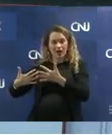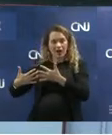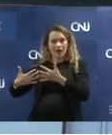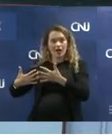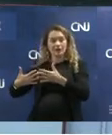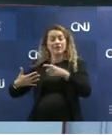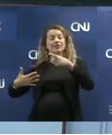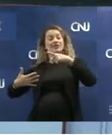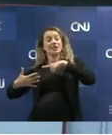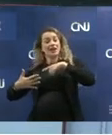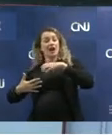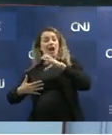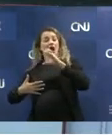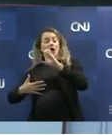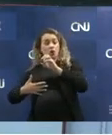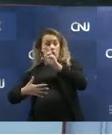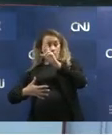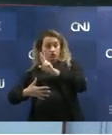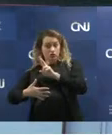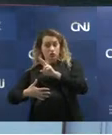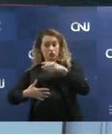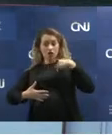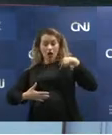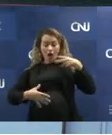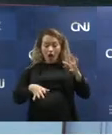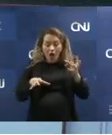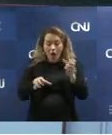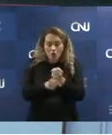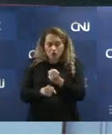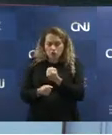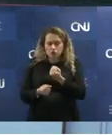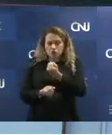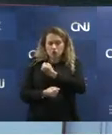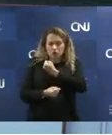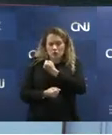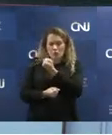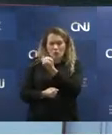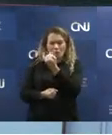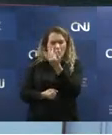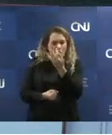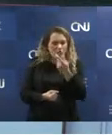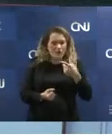apurou a existência de inúmeras falhas processuais e de gestão